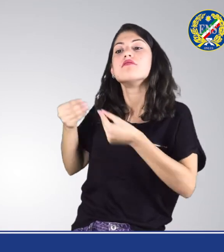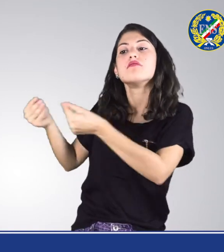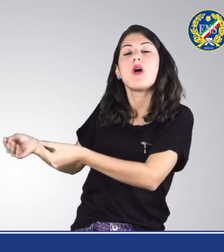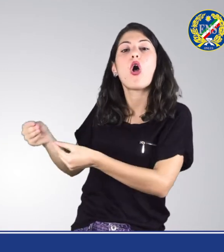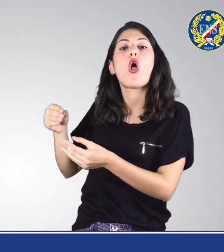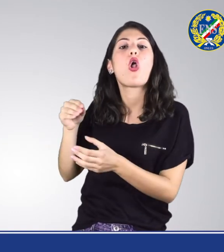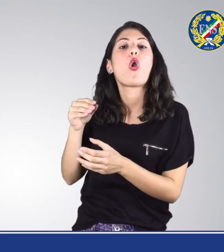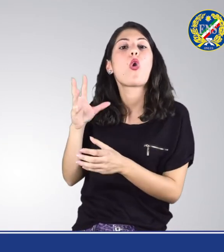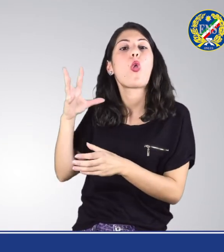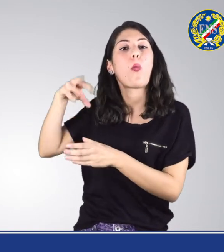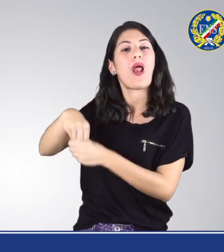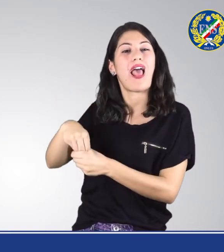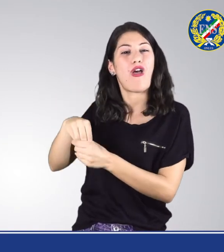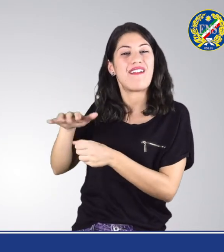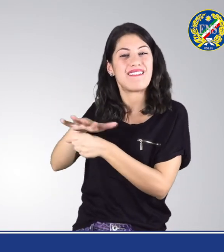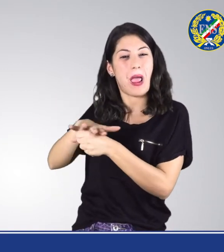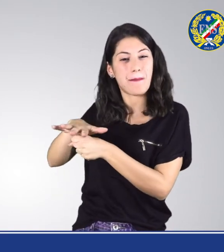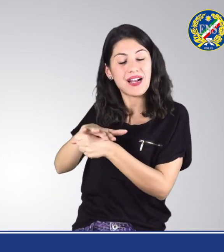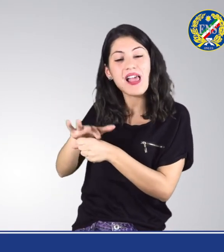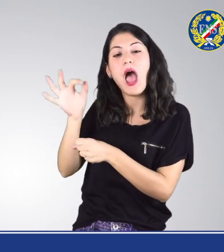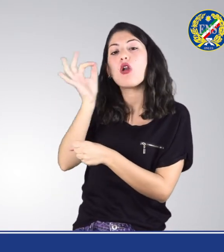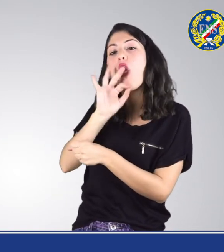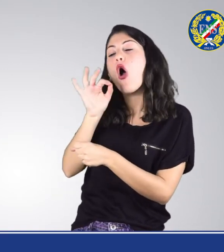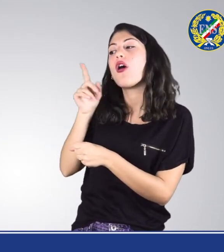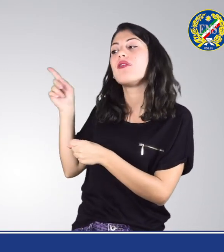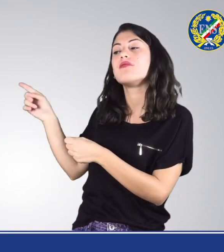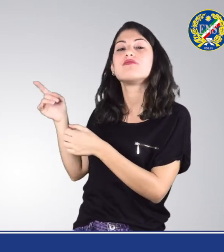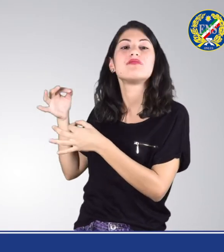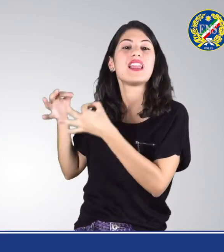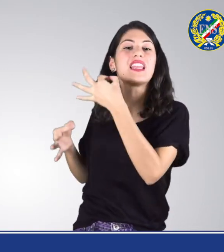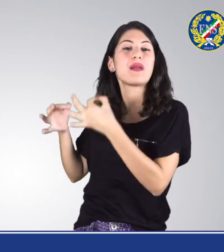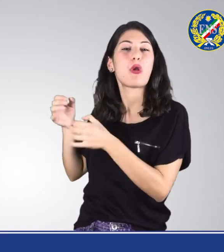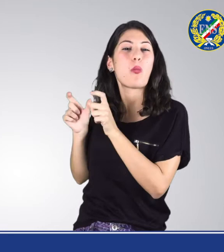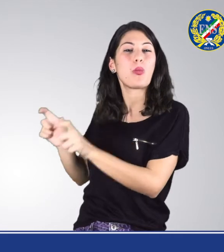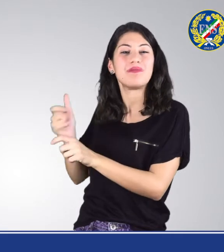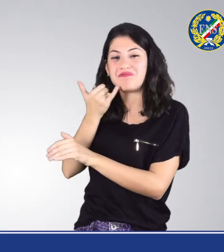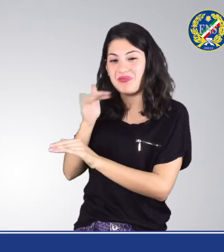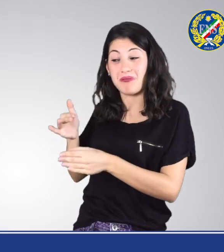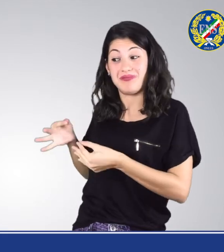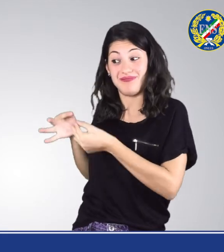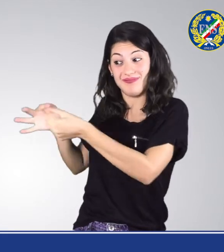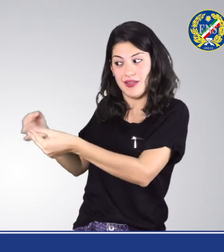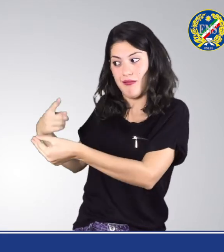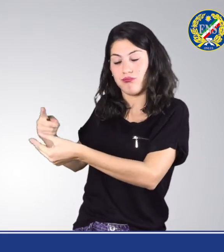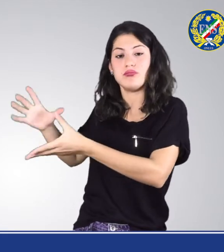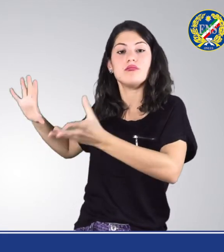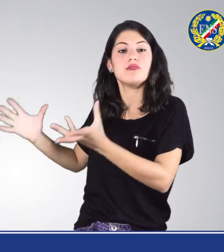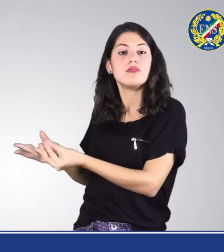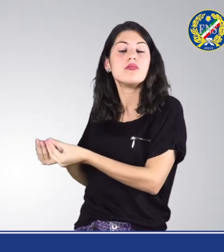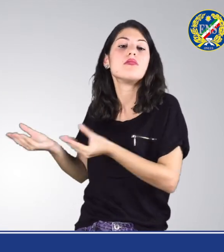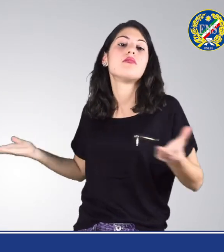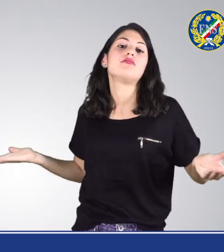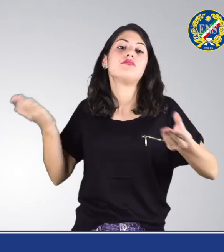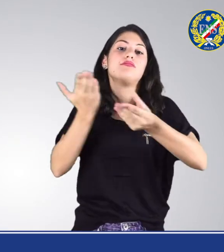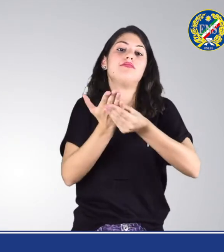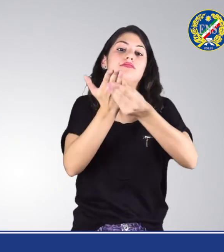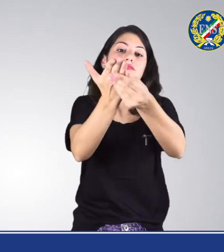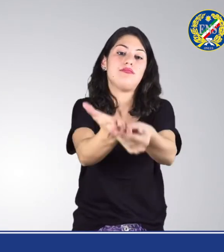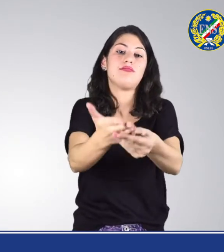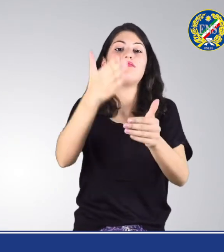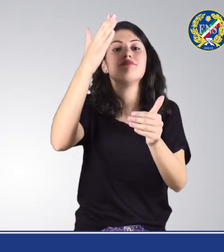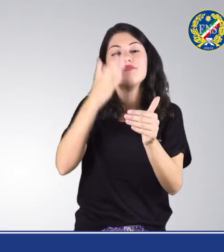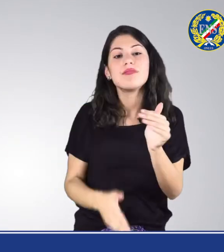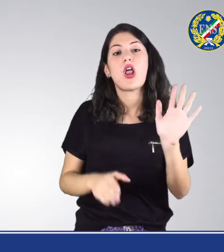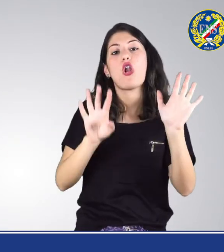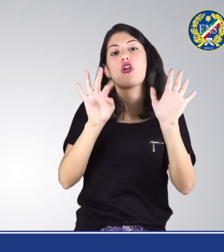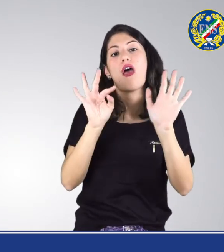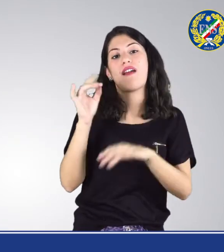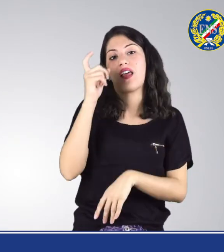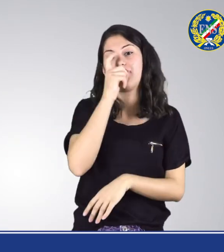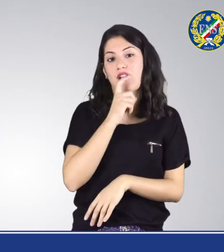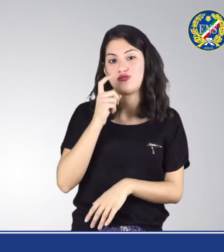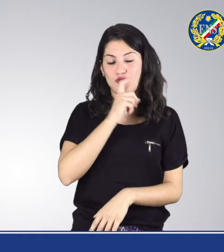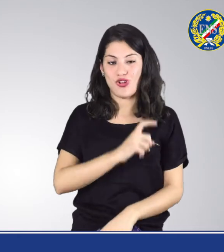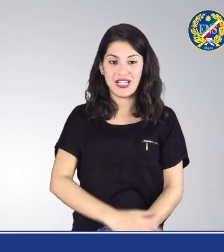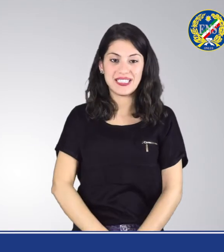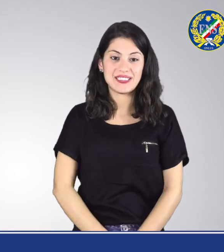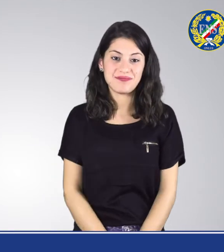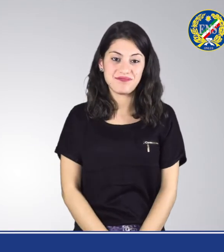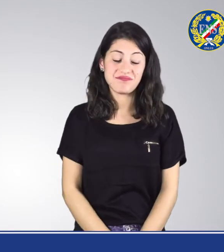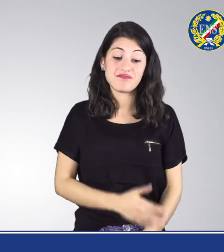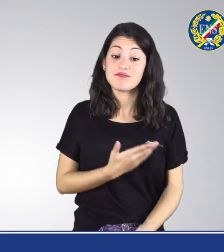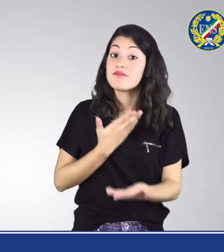adozione nel nucleo familiare o dalla data di affidamento temporaneo.